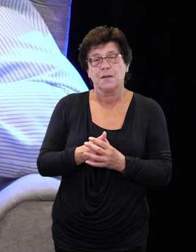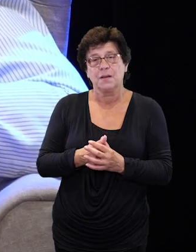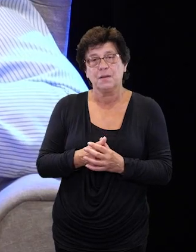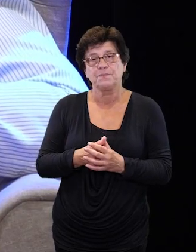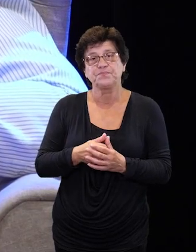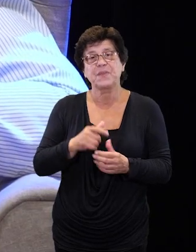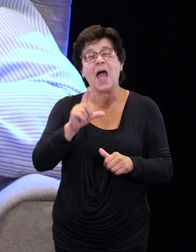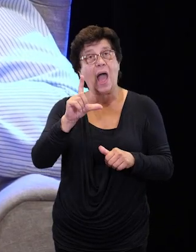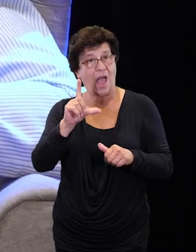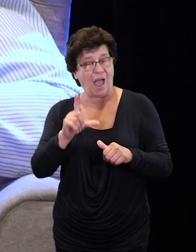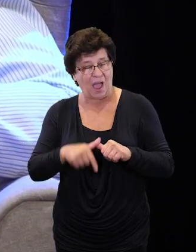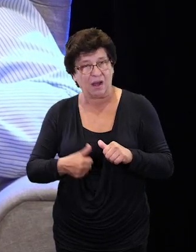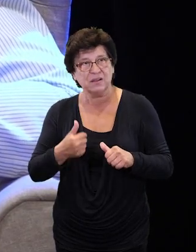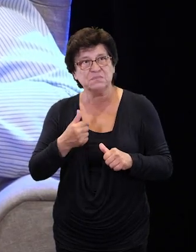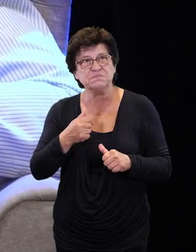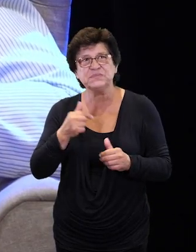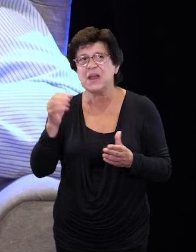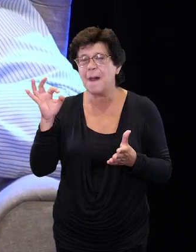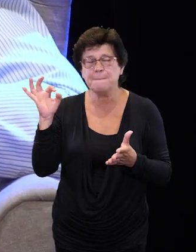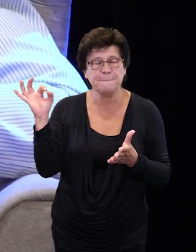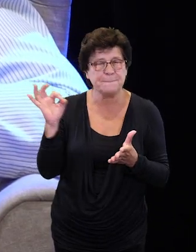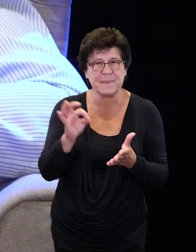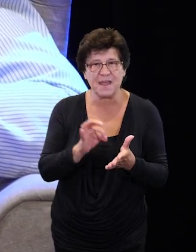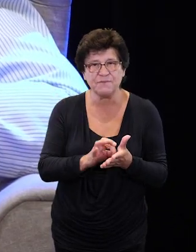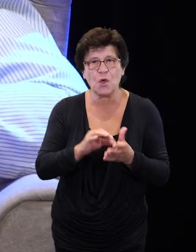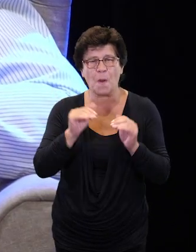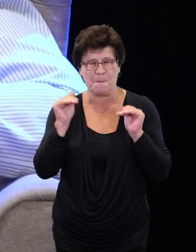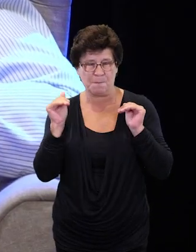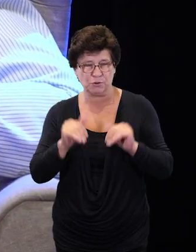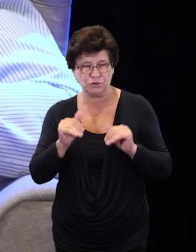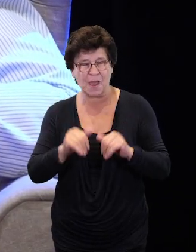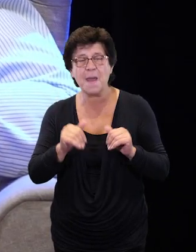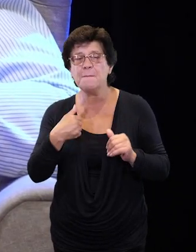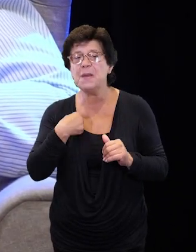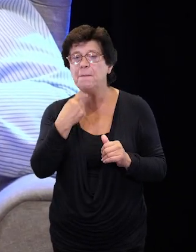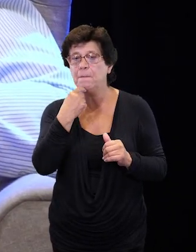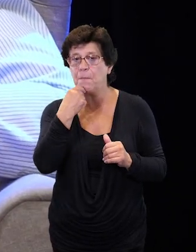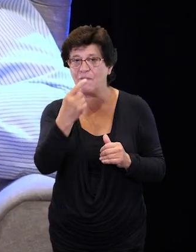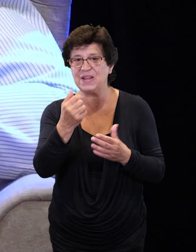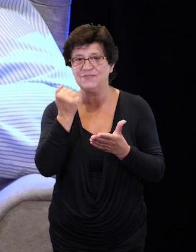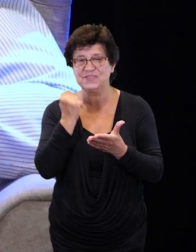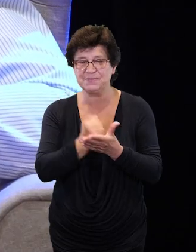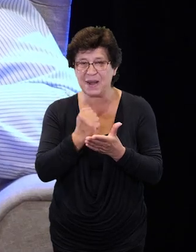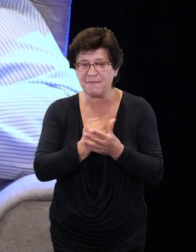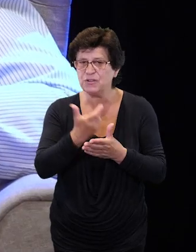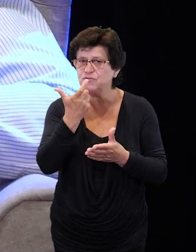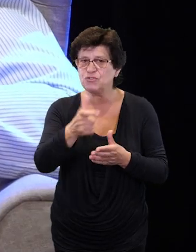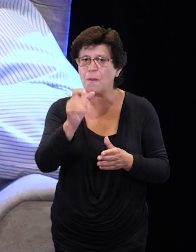ale są pewne sfery, że na pewno możemy powiedzieć z prawie stuprocentową pewnością, że pomoże.